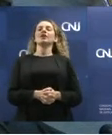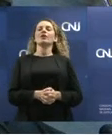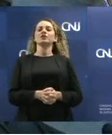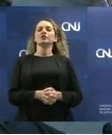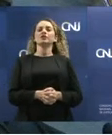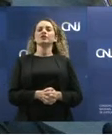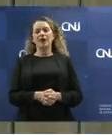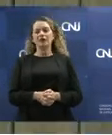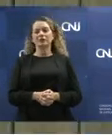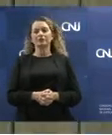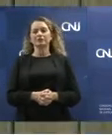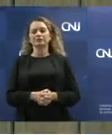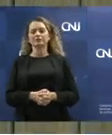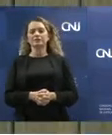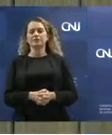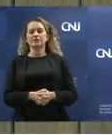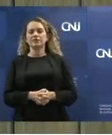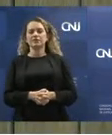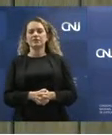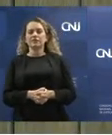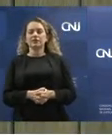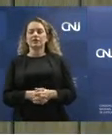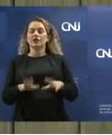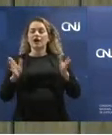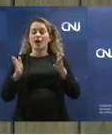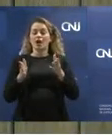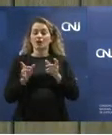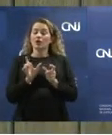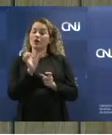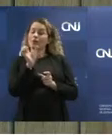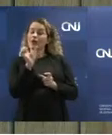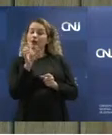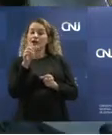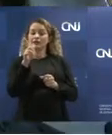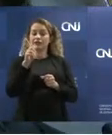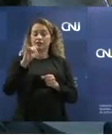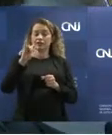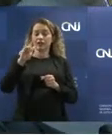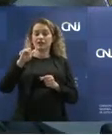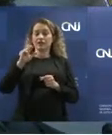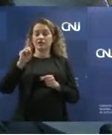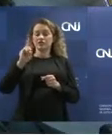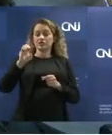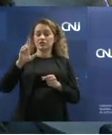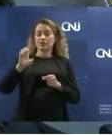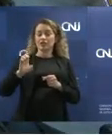Tem a palavra a doutora Gisele Oliveira de Barros. Boa tarde,